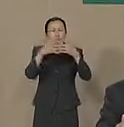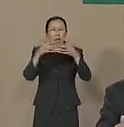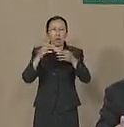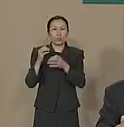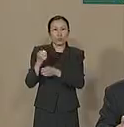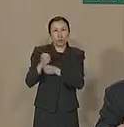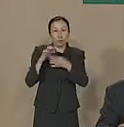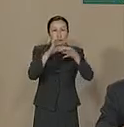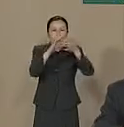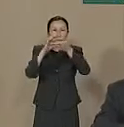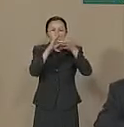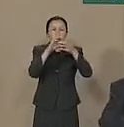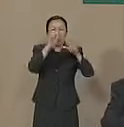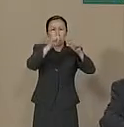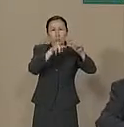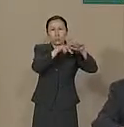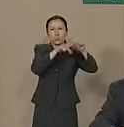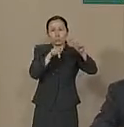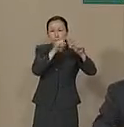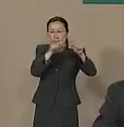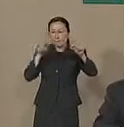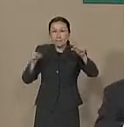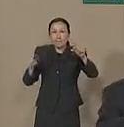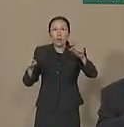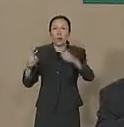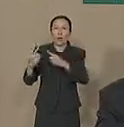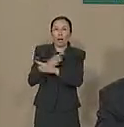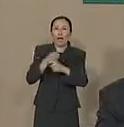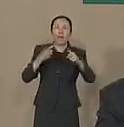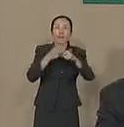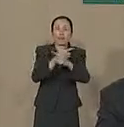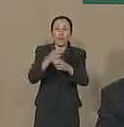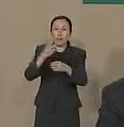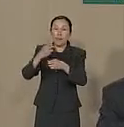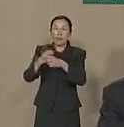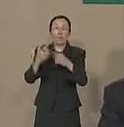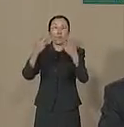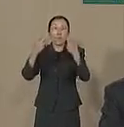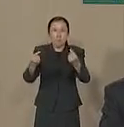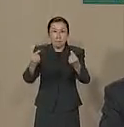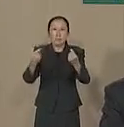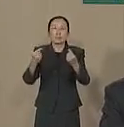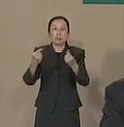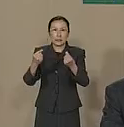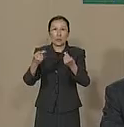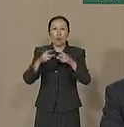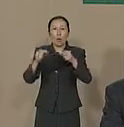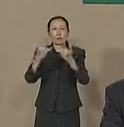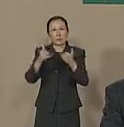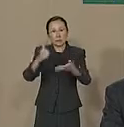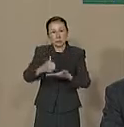なっています この政治のゆがみを正して 憲法に書いてあるとおりの 国民が主人公の日本をつくる